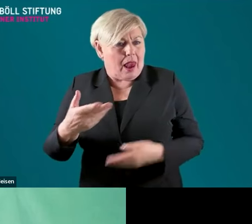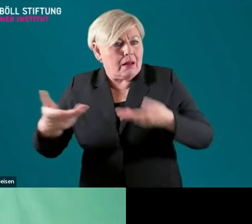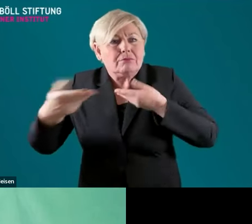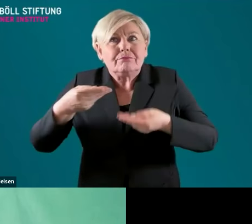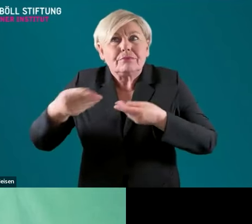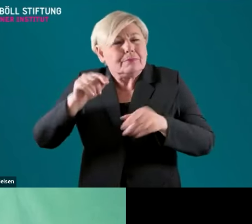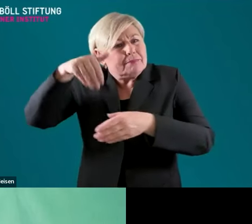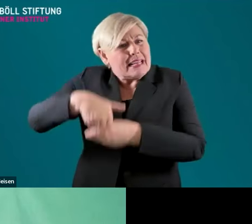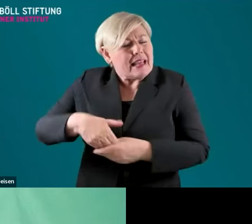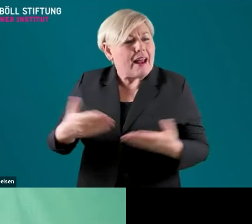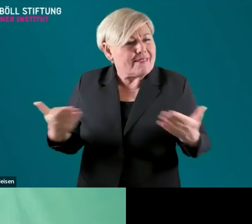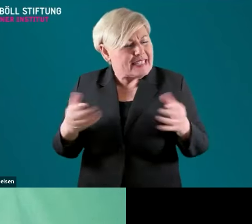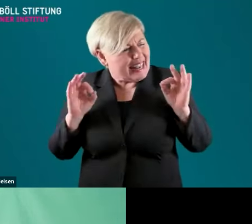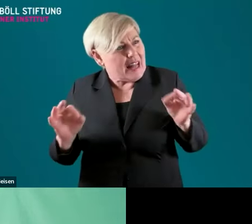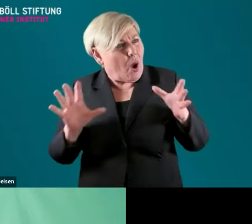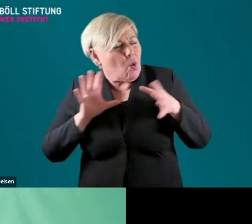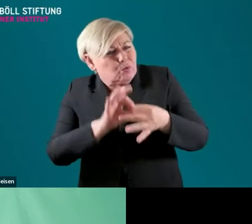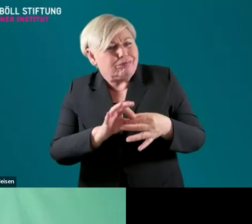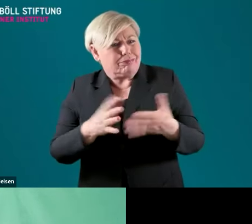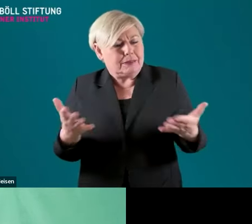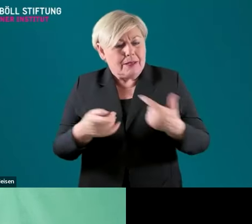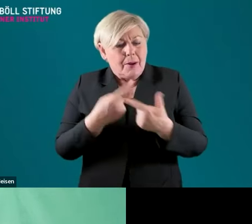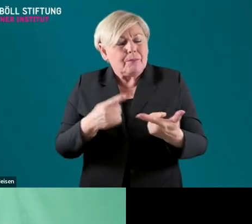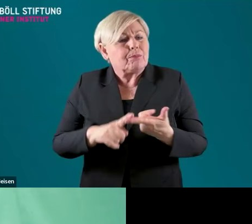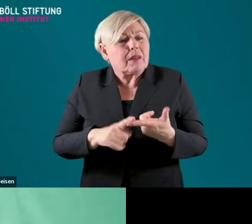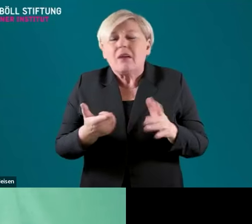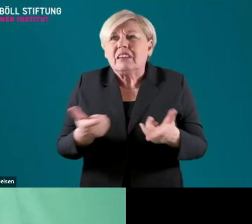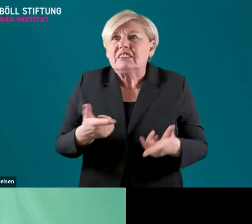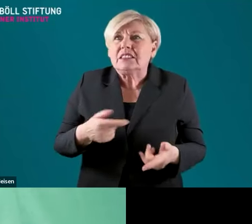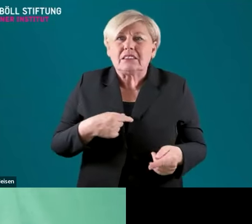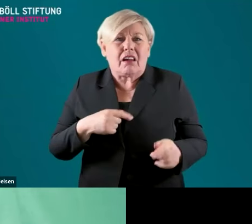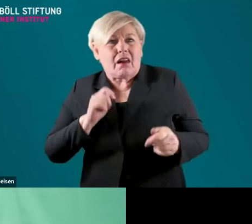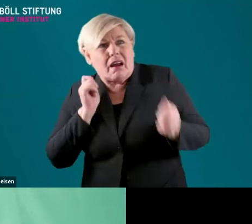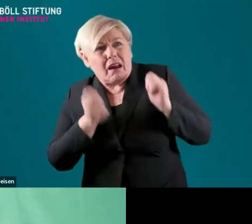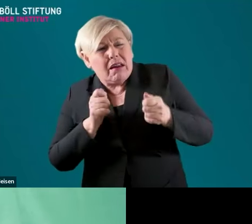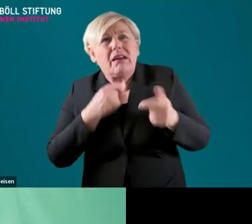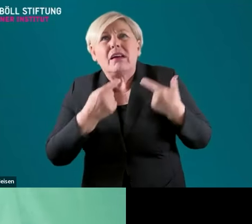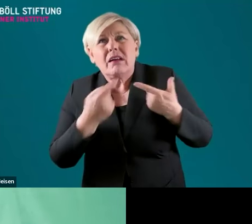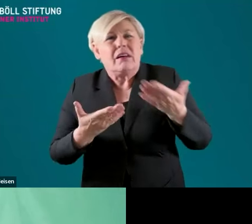Worauf wird da Bezug genommen? Was wird da vor allen Dingen angeprangert oder auch diskutiert?